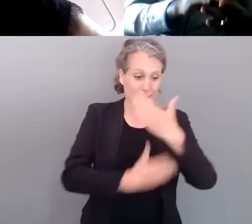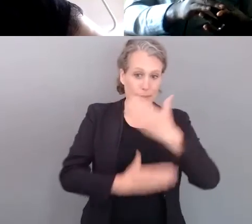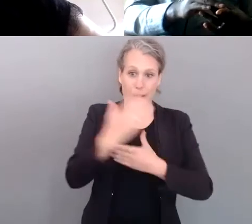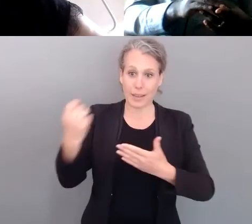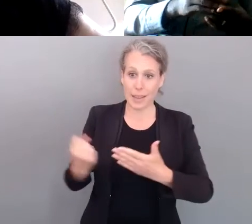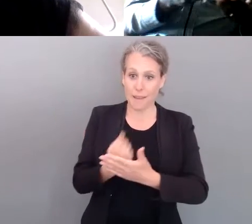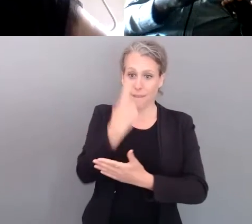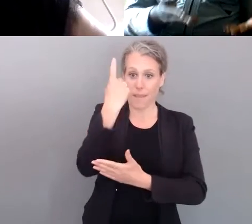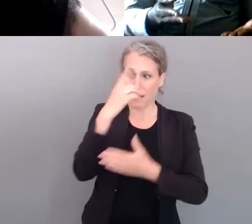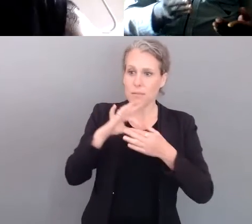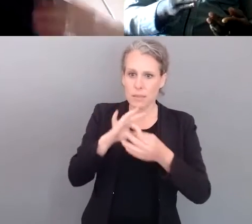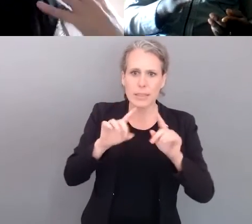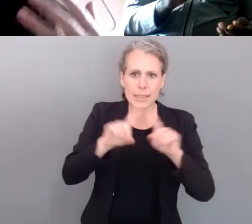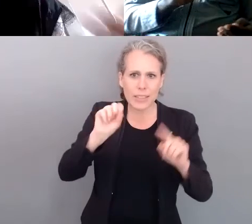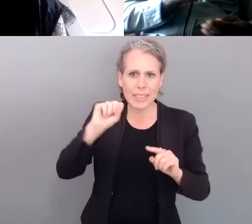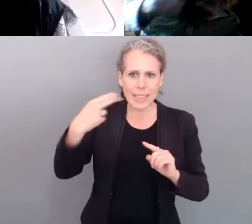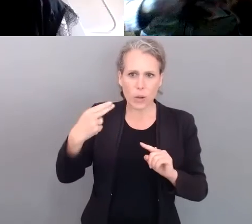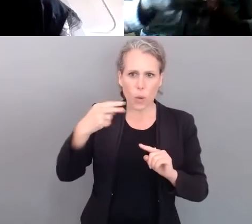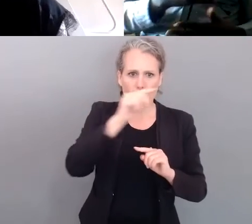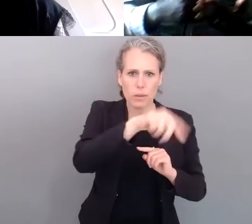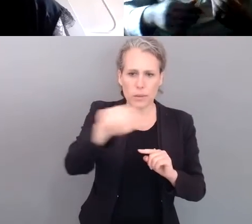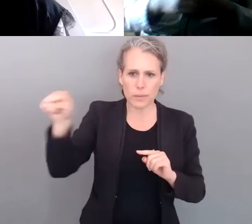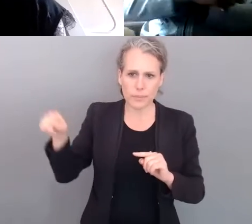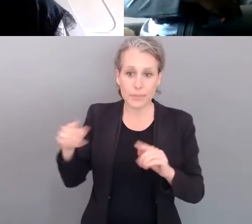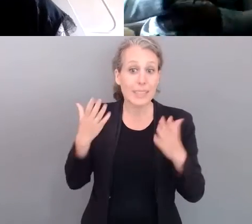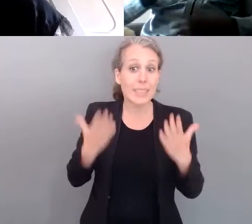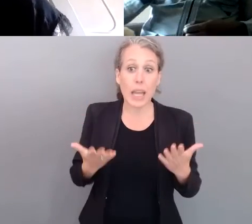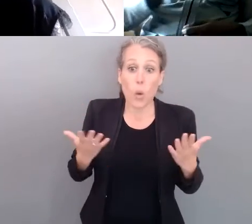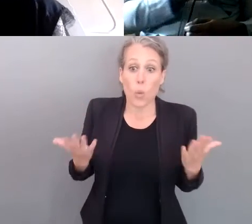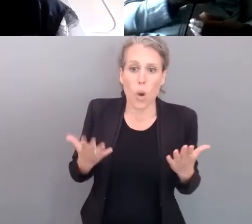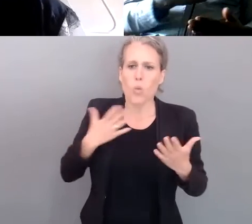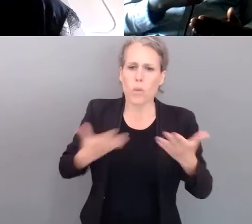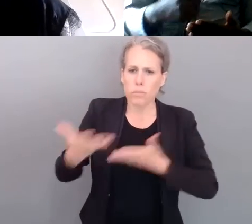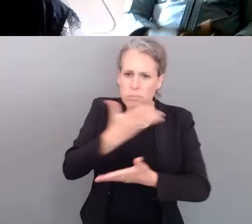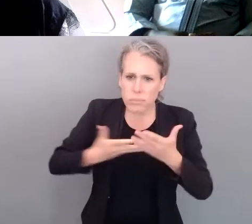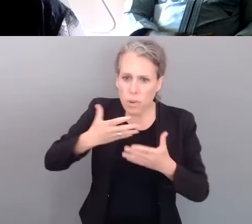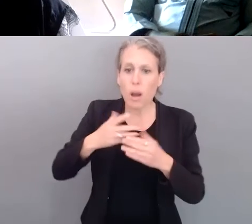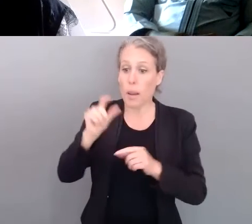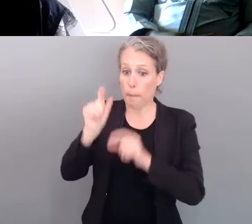Gracias por unirse hoy y unirse al grupo de partes interesadas del evento de personas con discapacidad